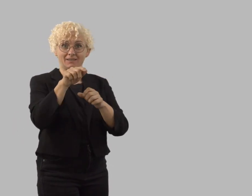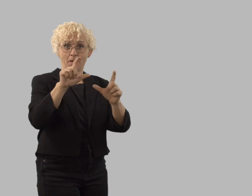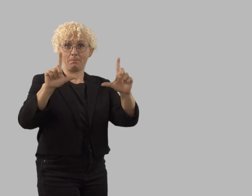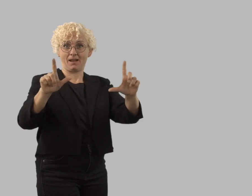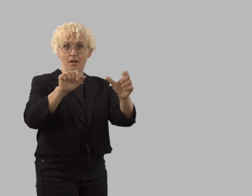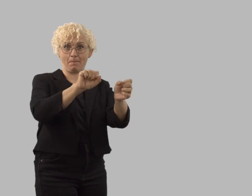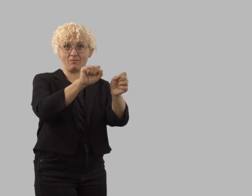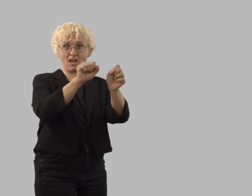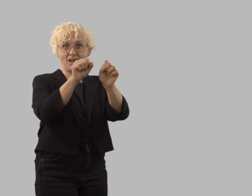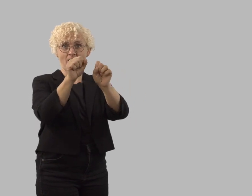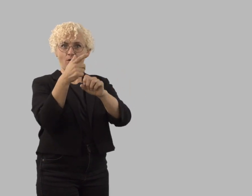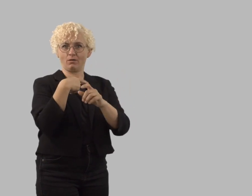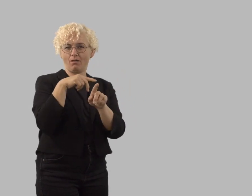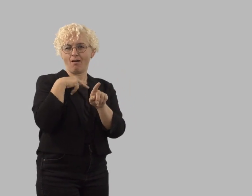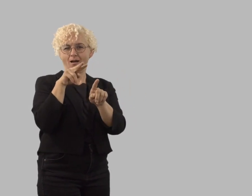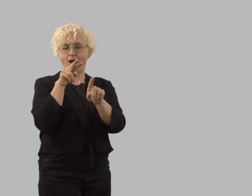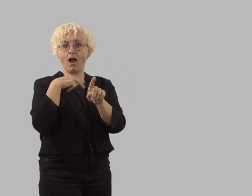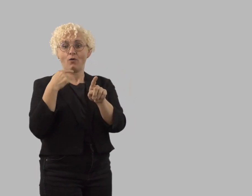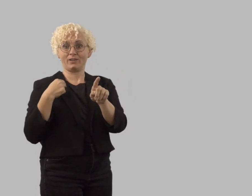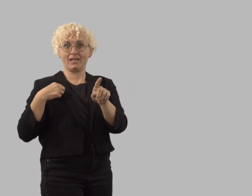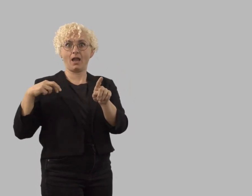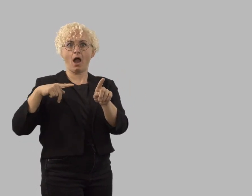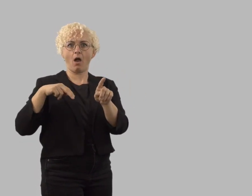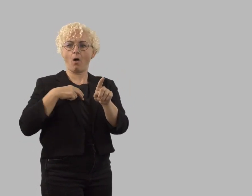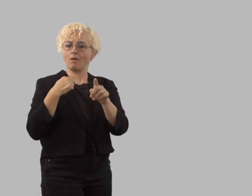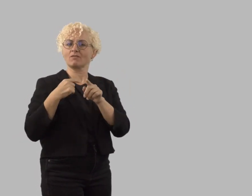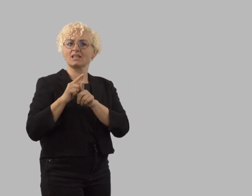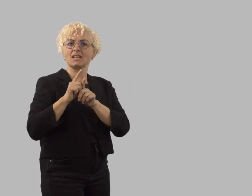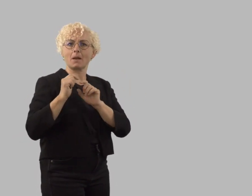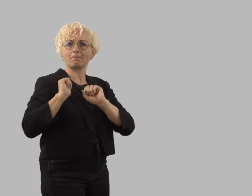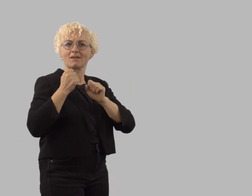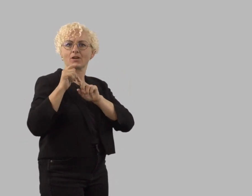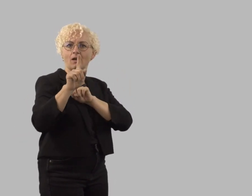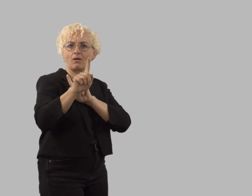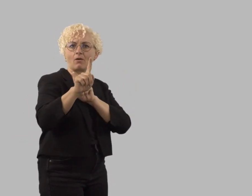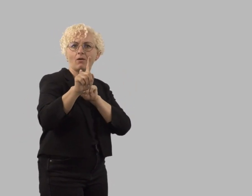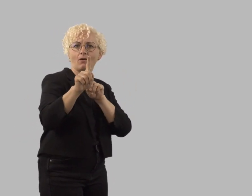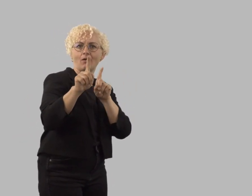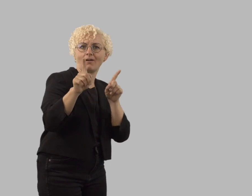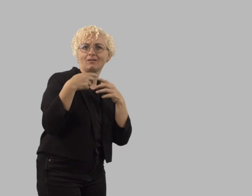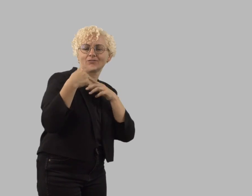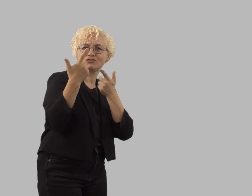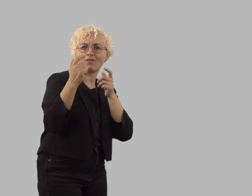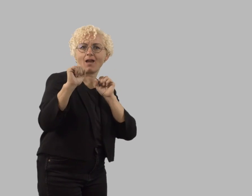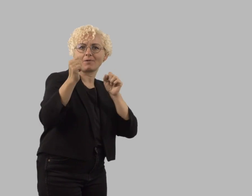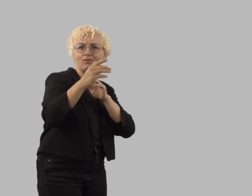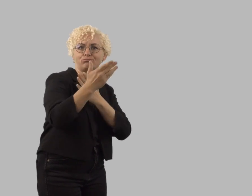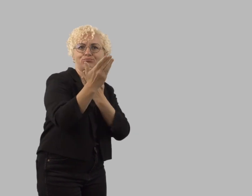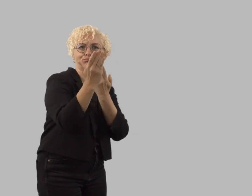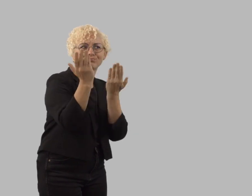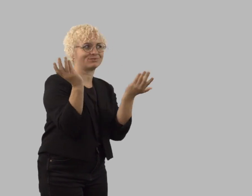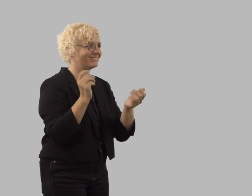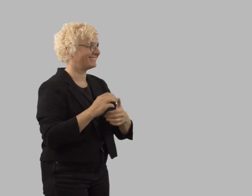indem man sich an einer sich bewegenden Sache vorbei bewegt und es kommt eine zweite Bewegungsschleife dazu.